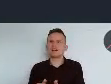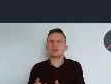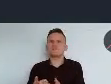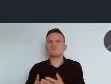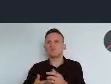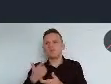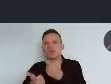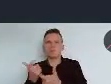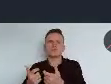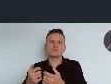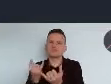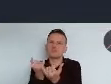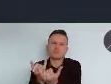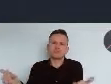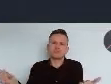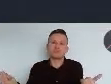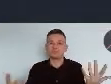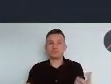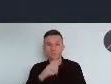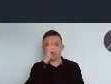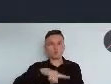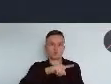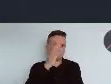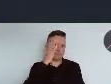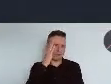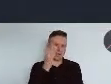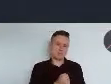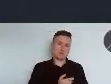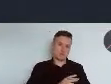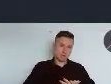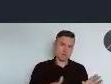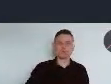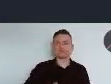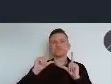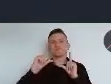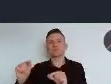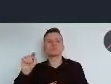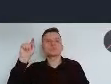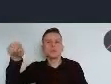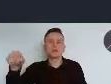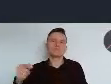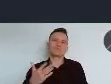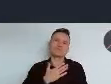mogli w sposób swobodny i bardzo przyjemny odpoczywać.